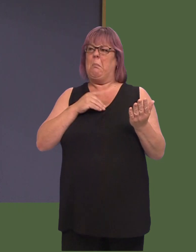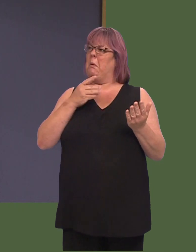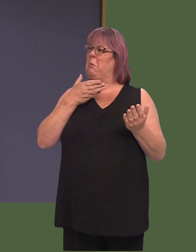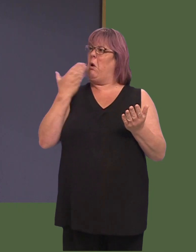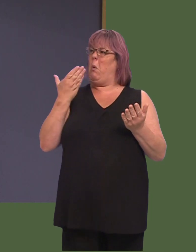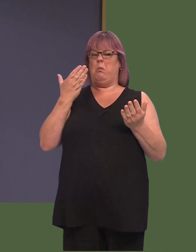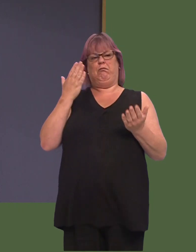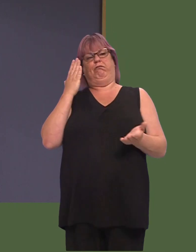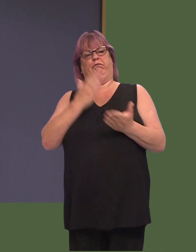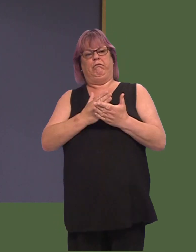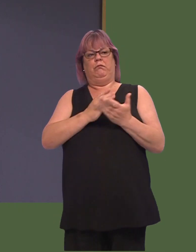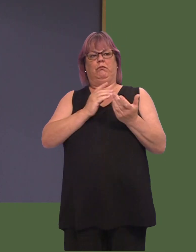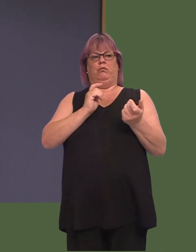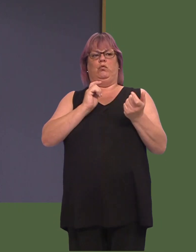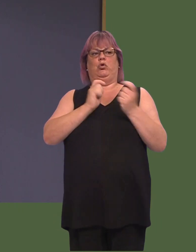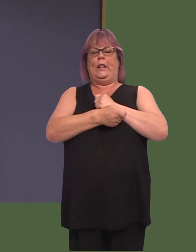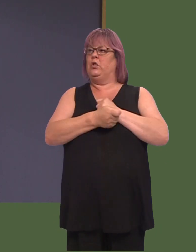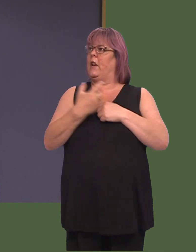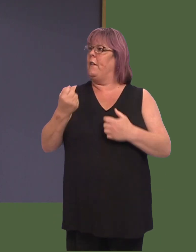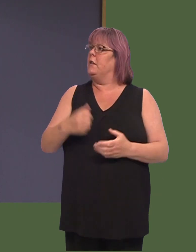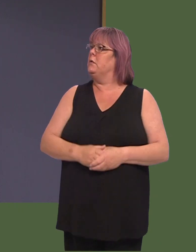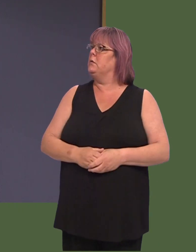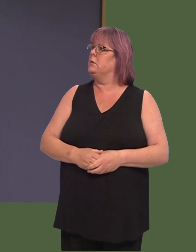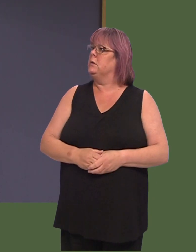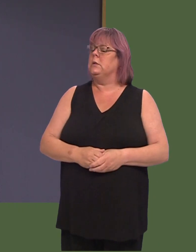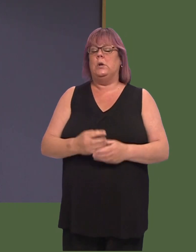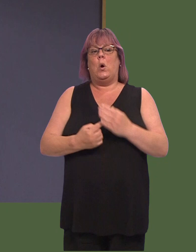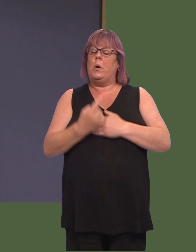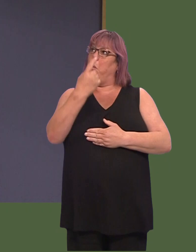Nawr, mae cael mwy nag un Ysgrifennydd Cabinet neu mwy nag un Gweinidog yn gyfrifol am rai